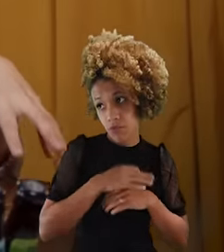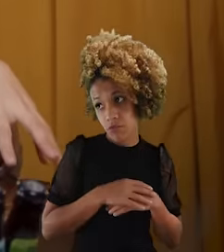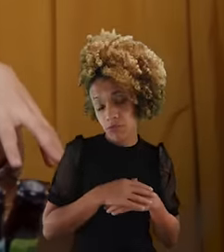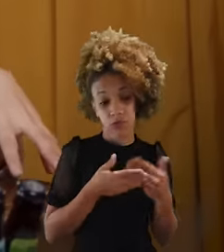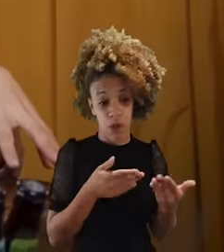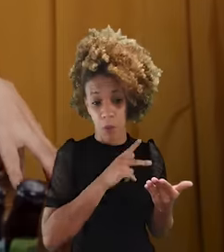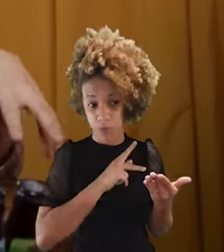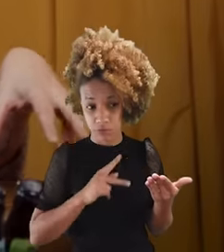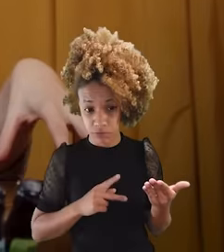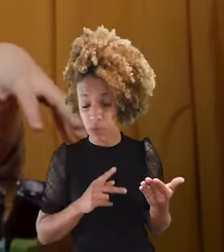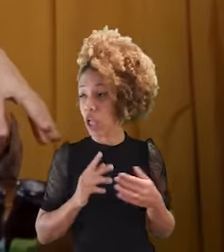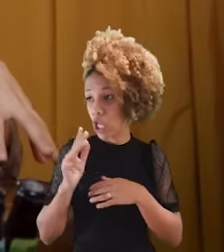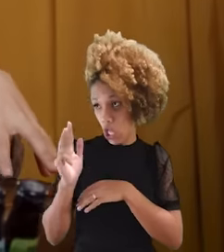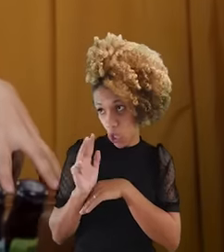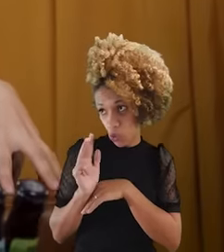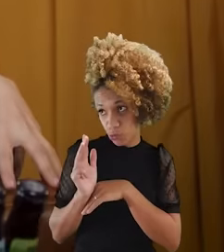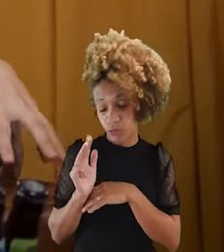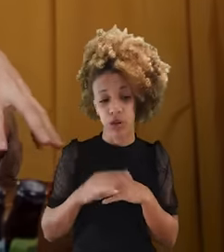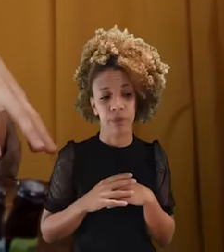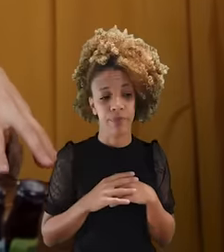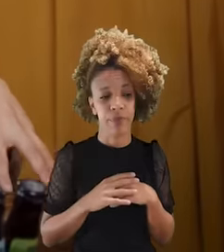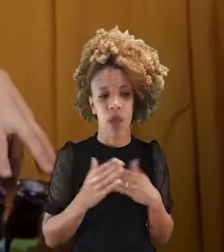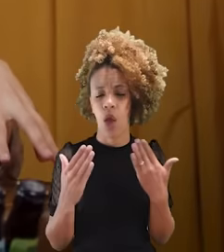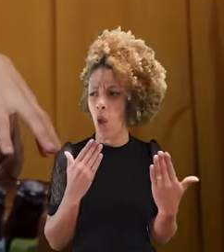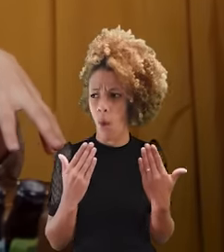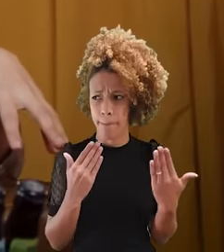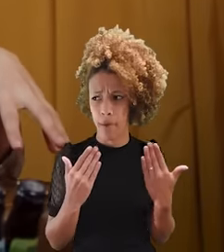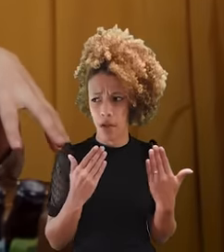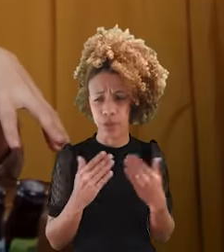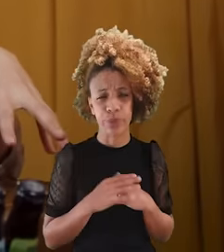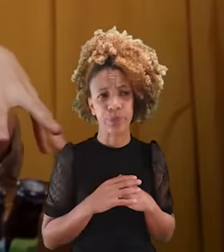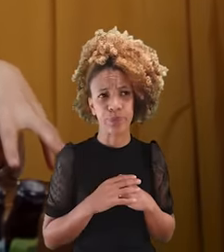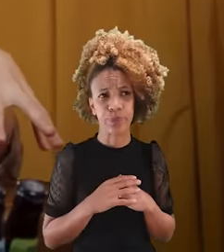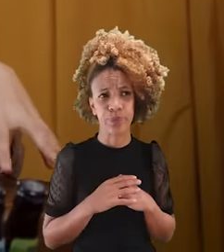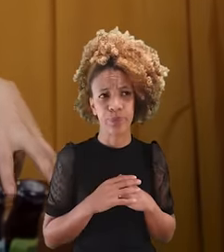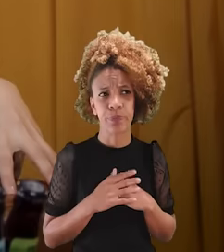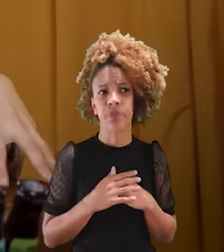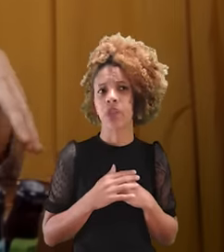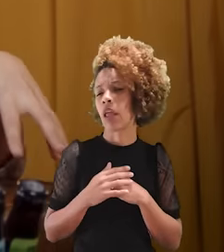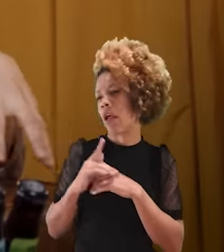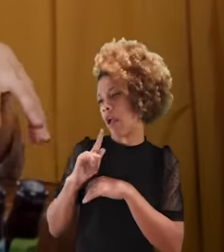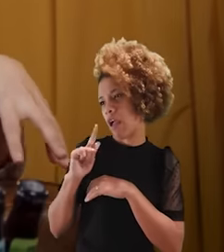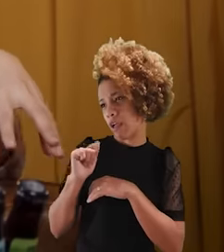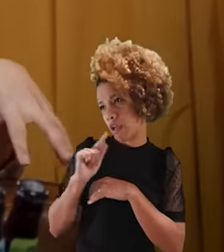presidente da república o Lula fez comparando a a a situação de Gaza e a Guerra o que tá acontecendo